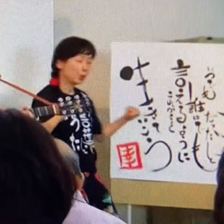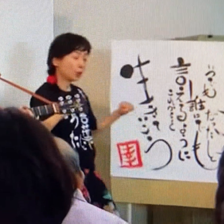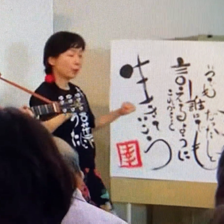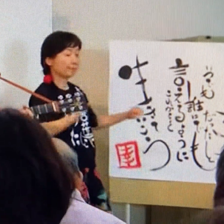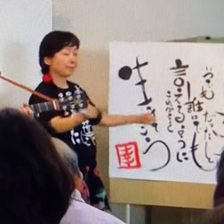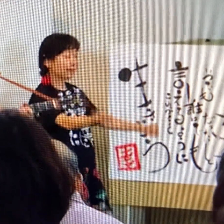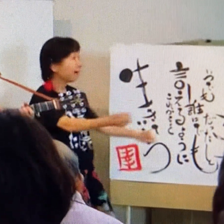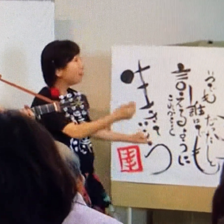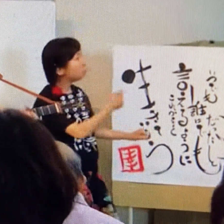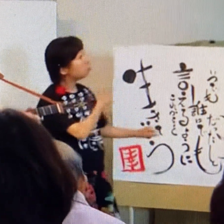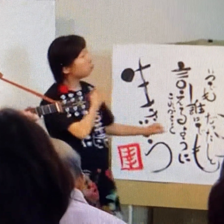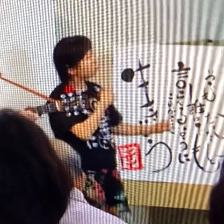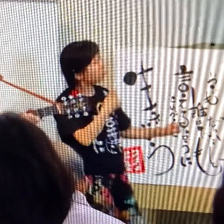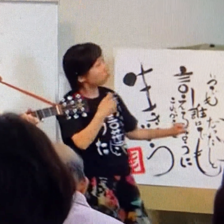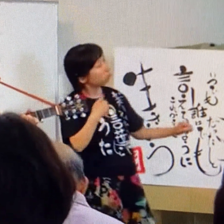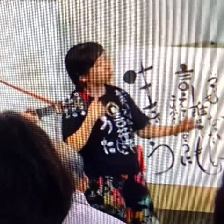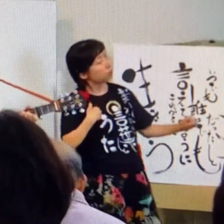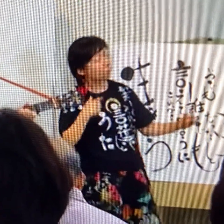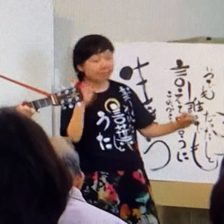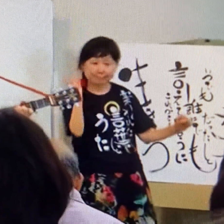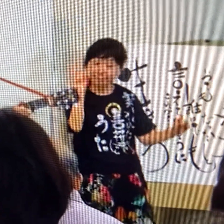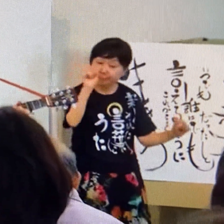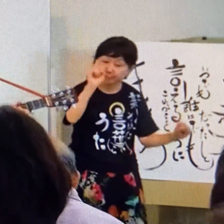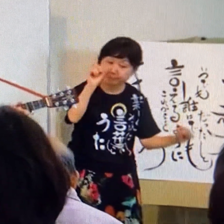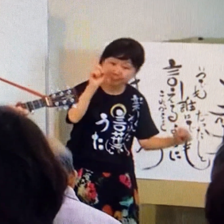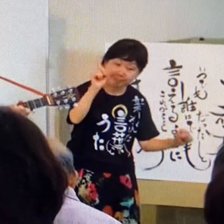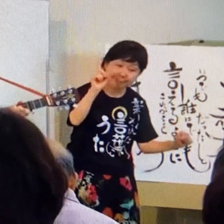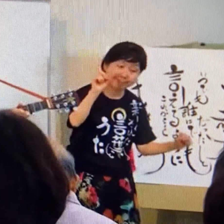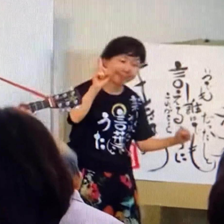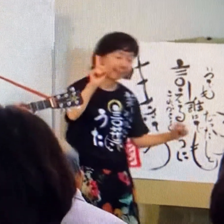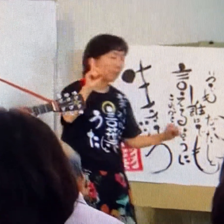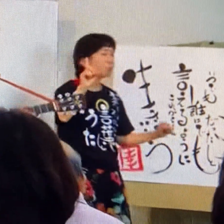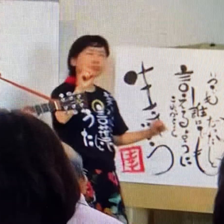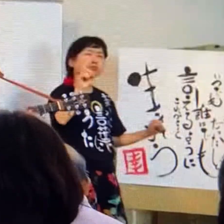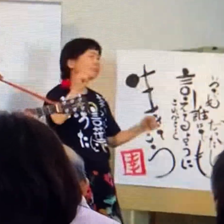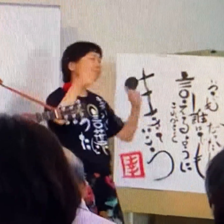何ができるか